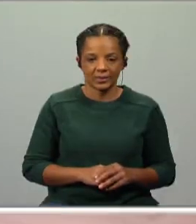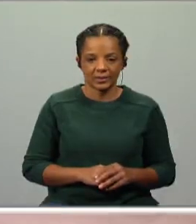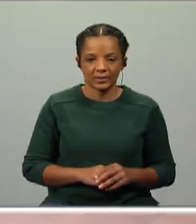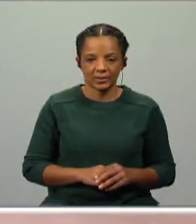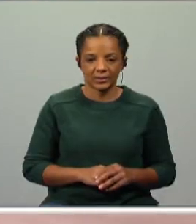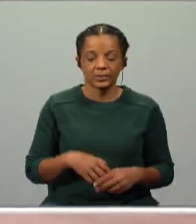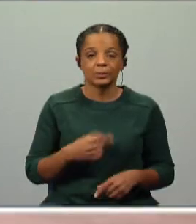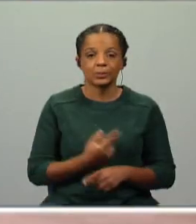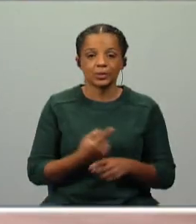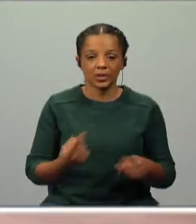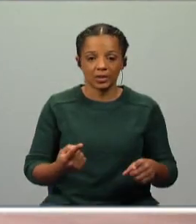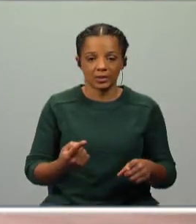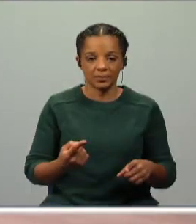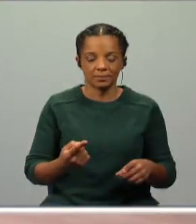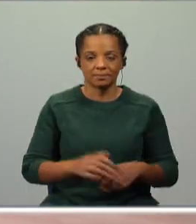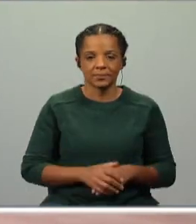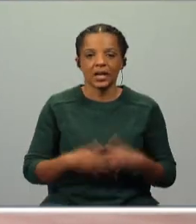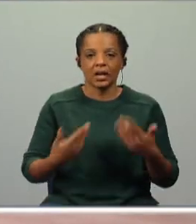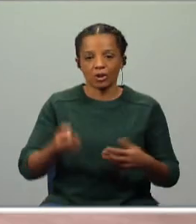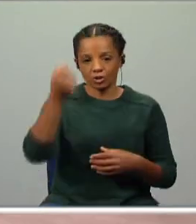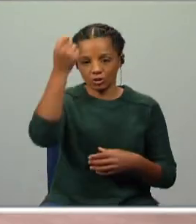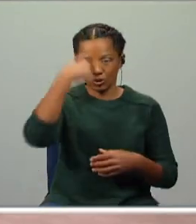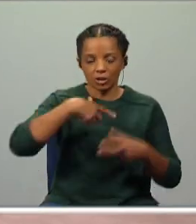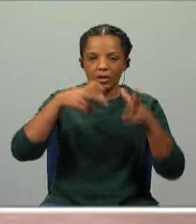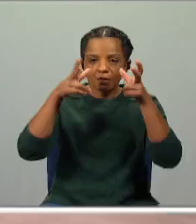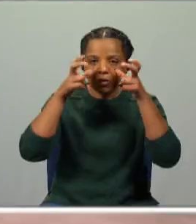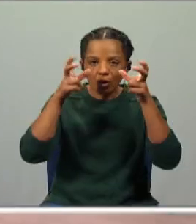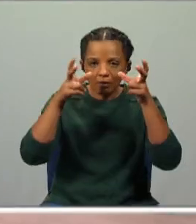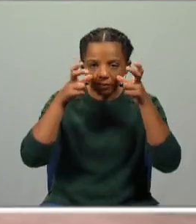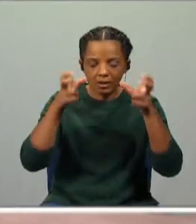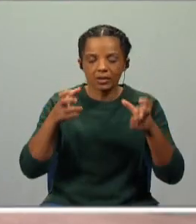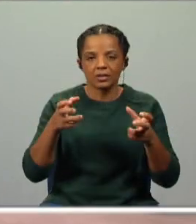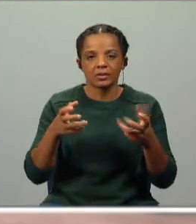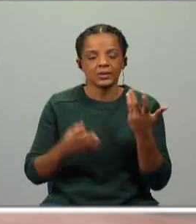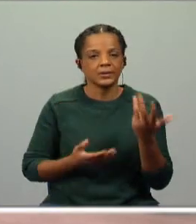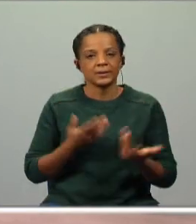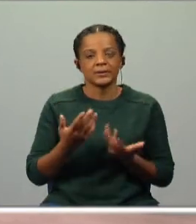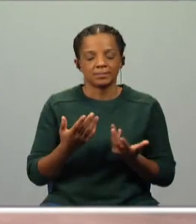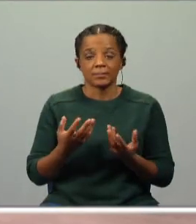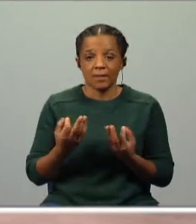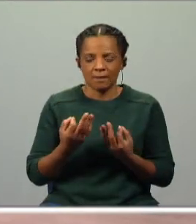vão ouvir uma história realmente que é diferente.